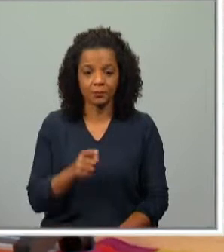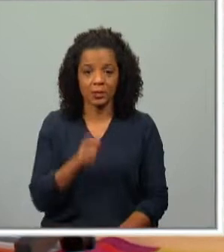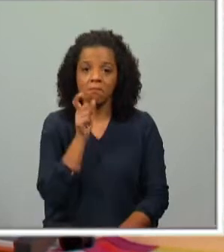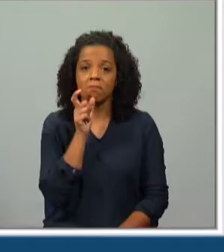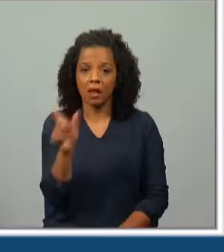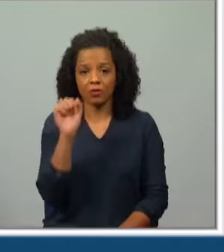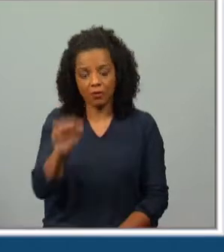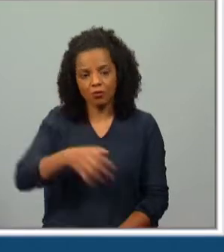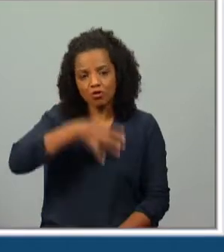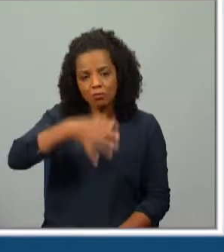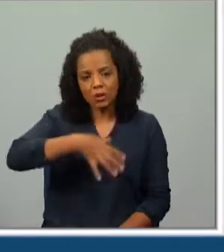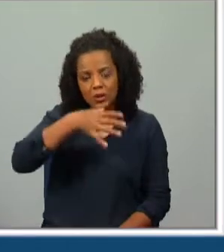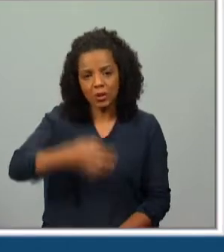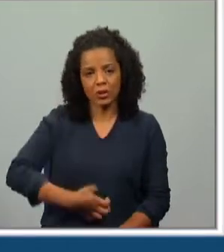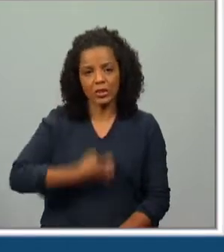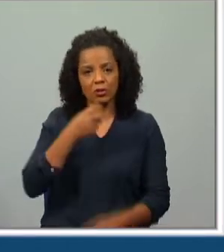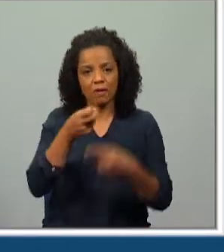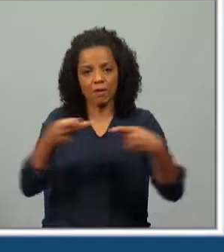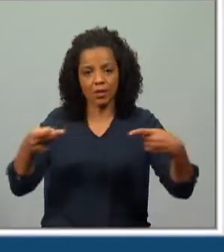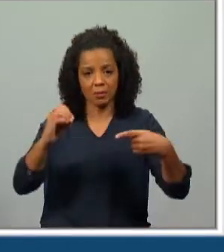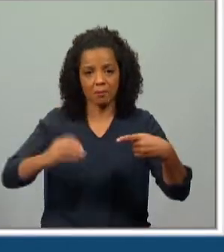todas o sentido da primeira frase do texto A tal frase que diz que Ferreira 的第一句話的所有意義文本說費雷拉的句子